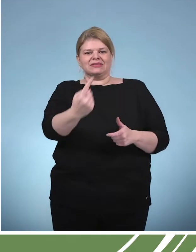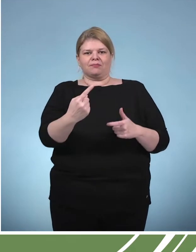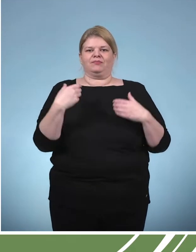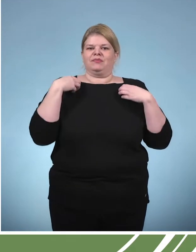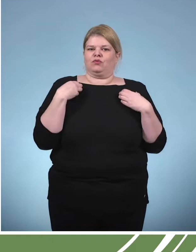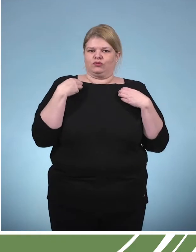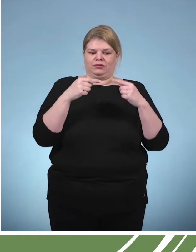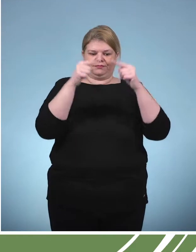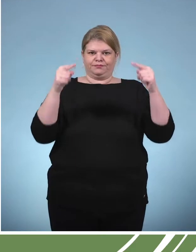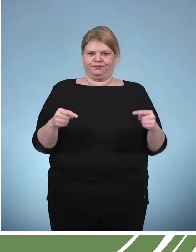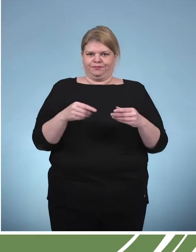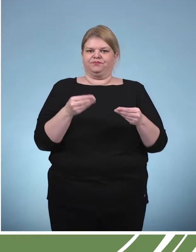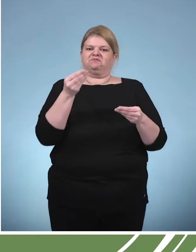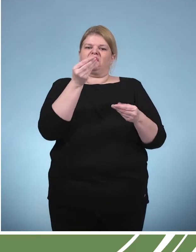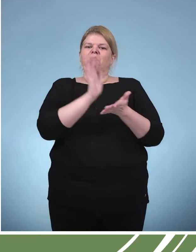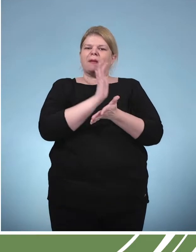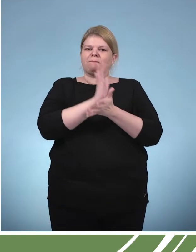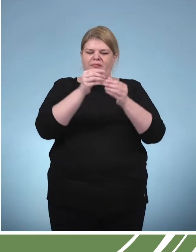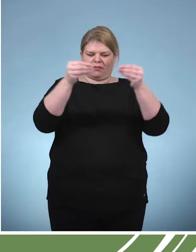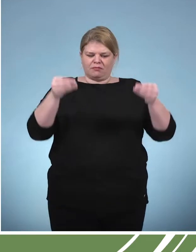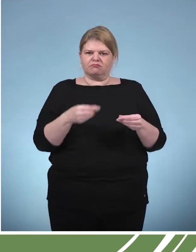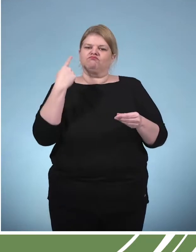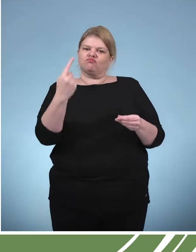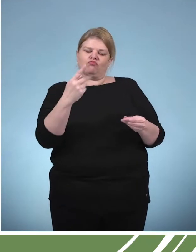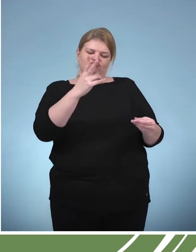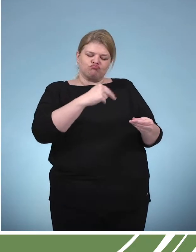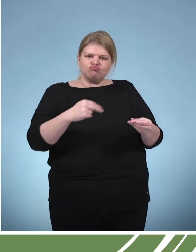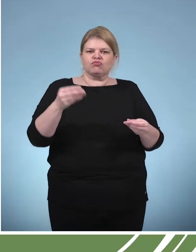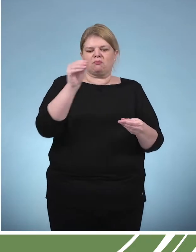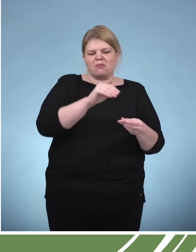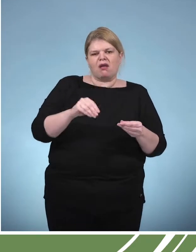Alle Teilnehmenden bekommen eine Papiertüte. Das ist ihr persönlicher Kulturrucksack.